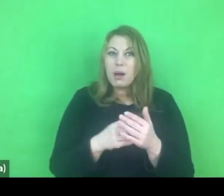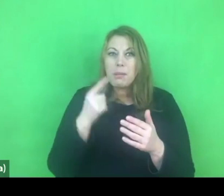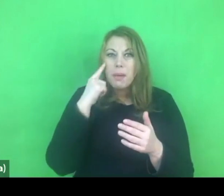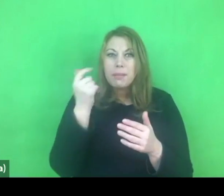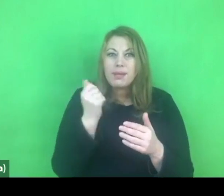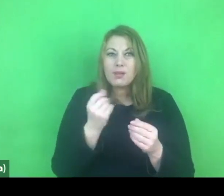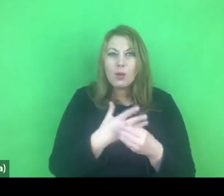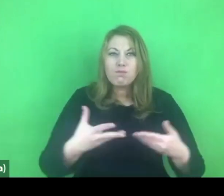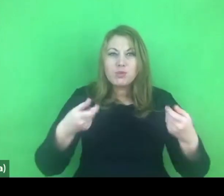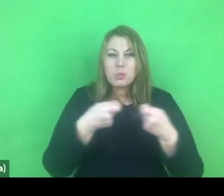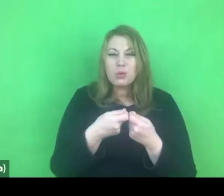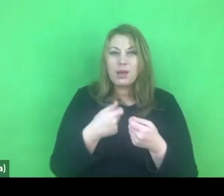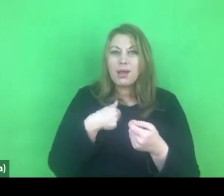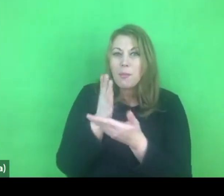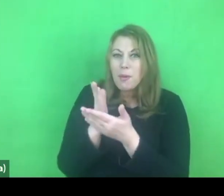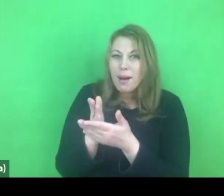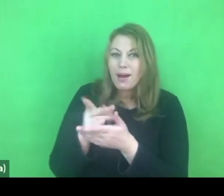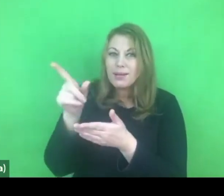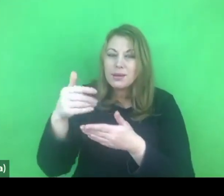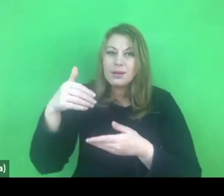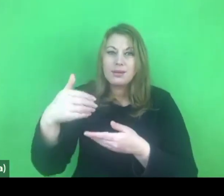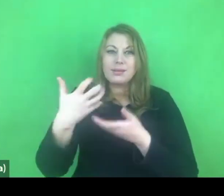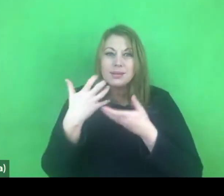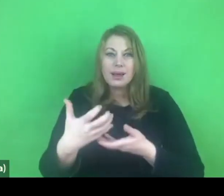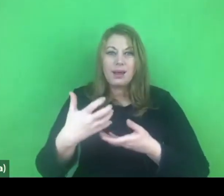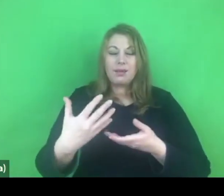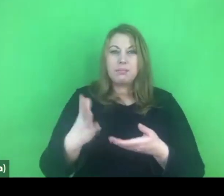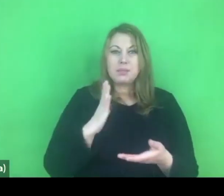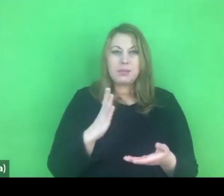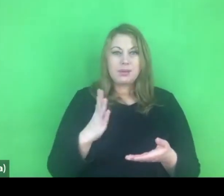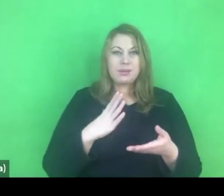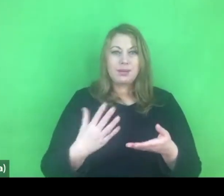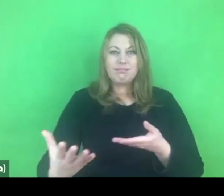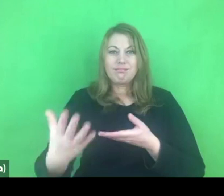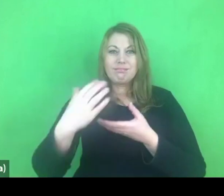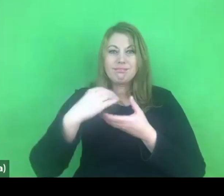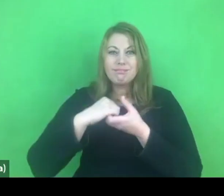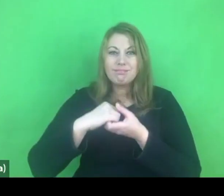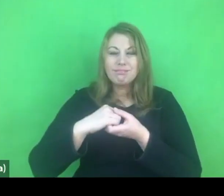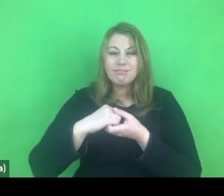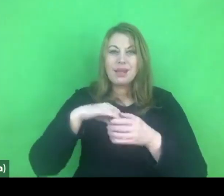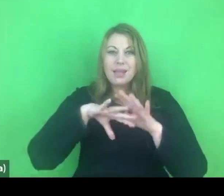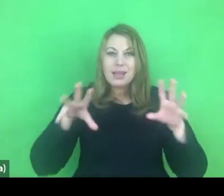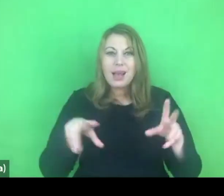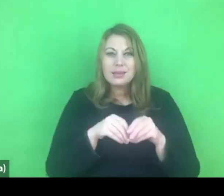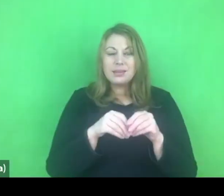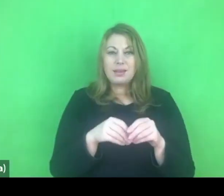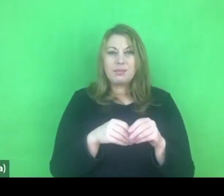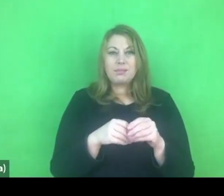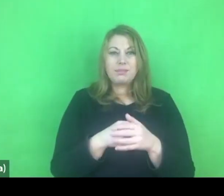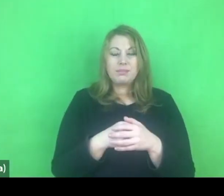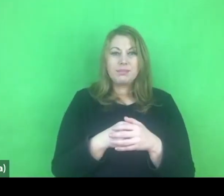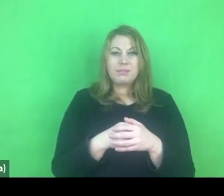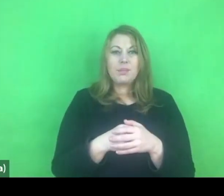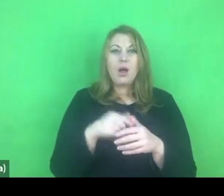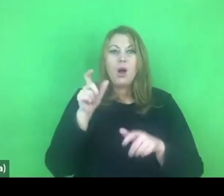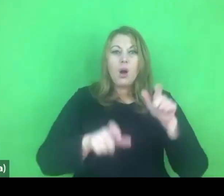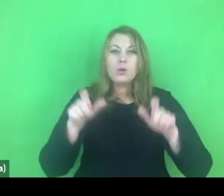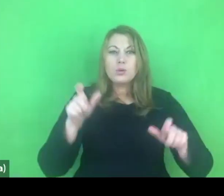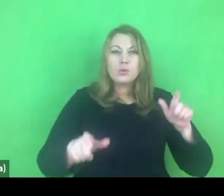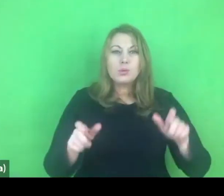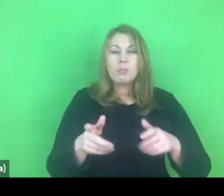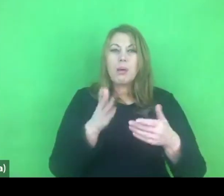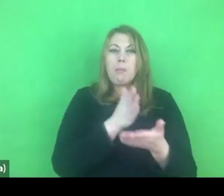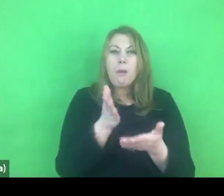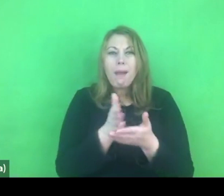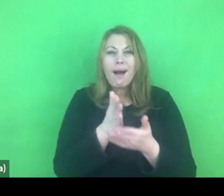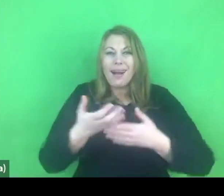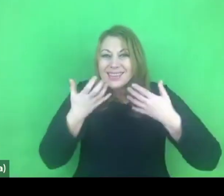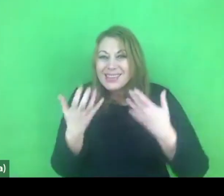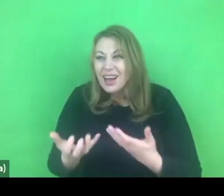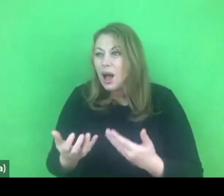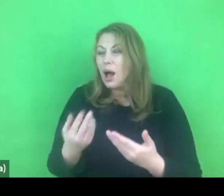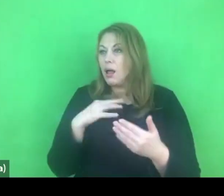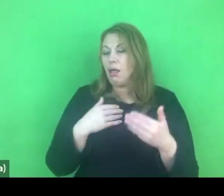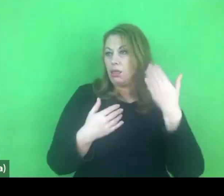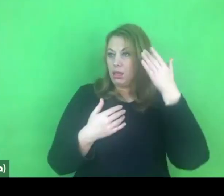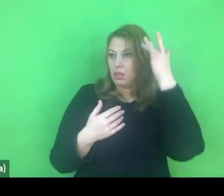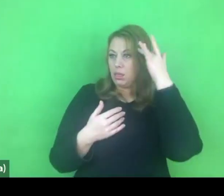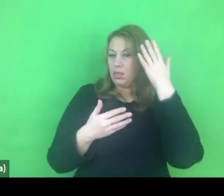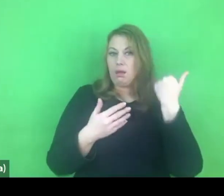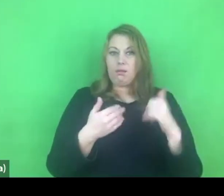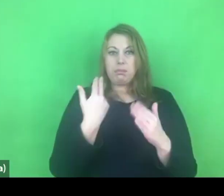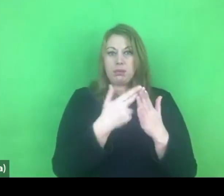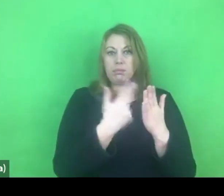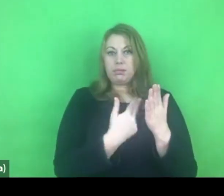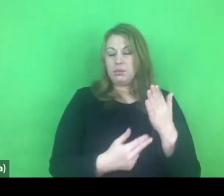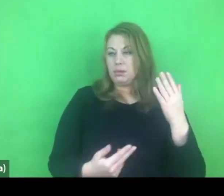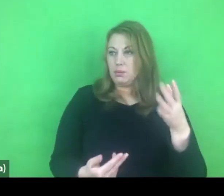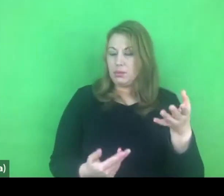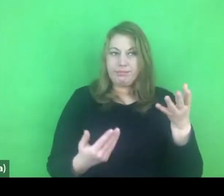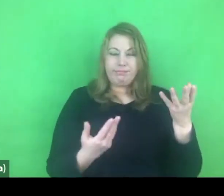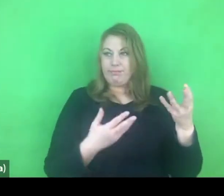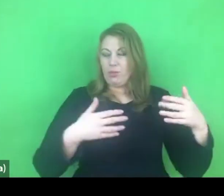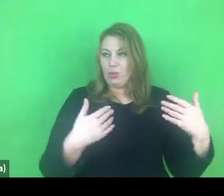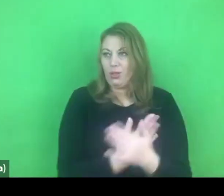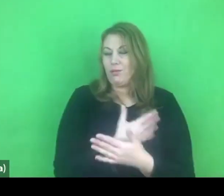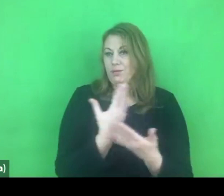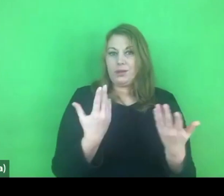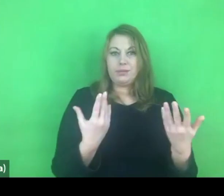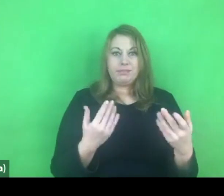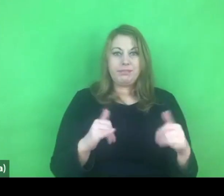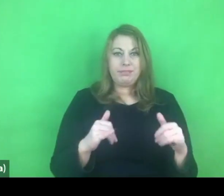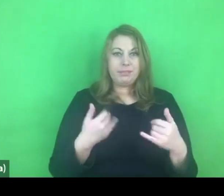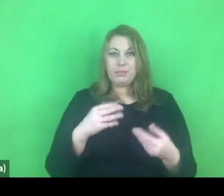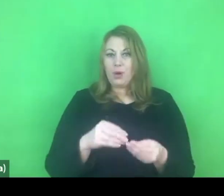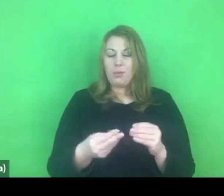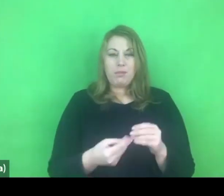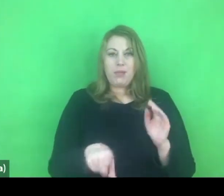Coś co działa na zasadzie sprzężenia, czyli pomagacze, którzy pracują w systemie niestabilnym też będą wchodzili w ten system ze swoimi poczuciami.